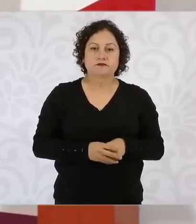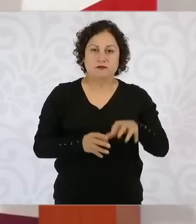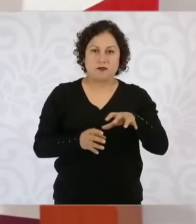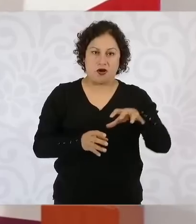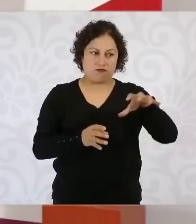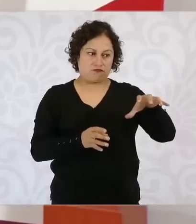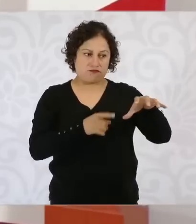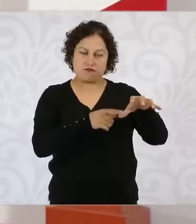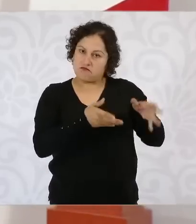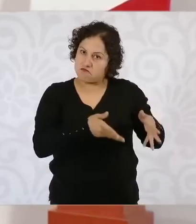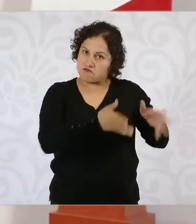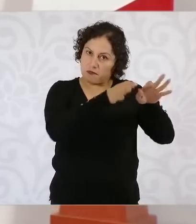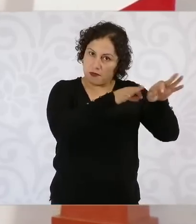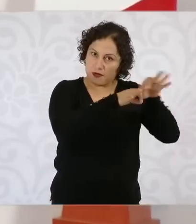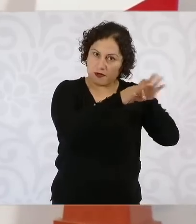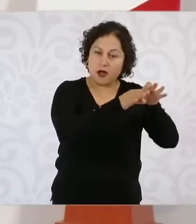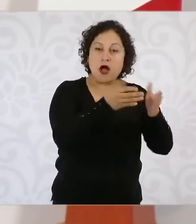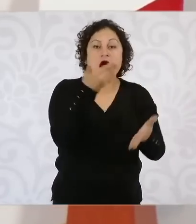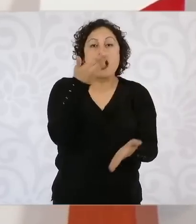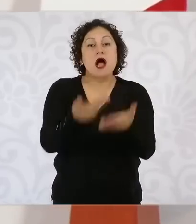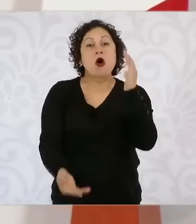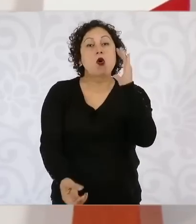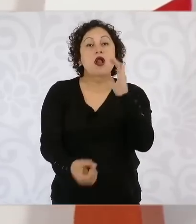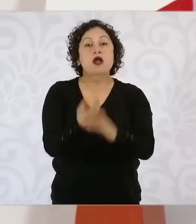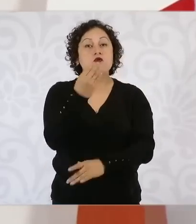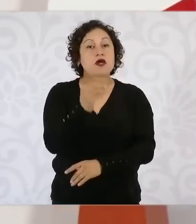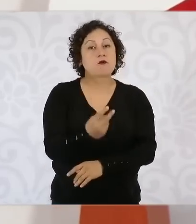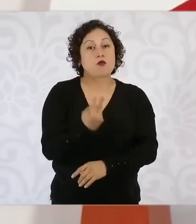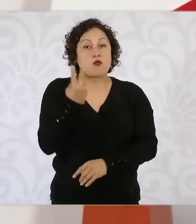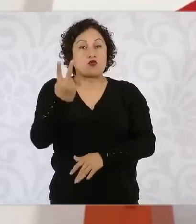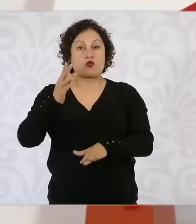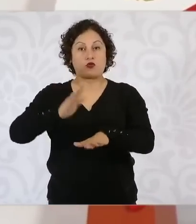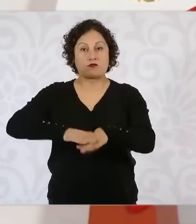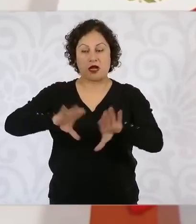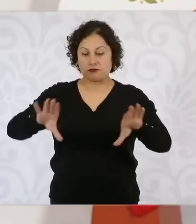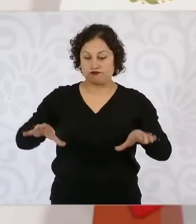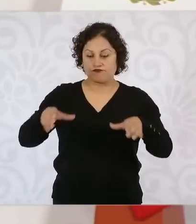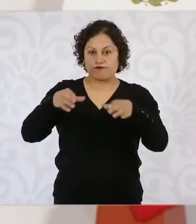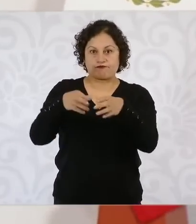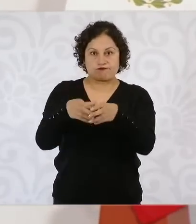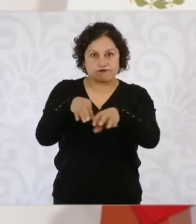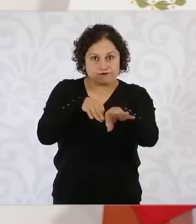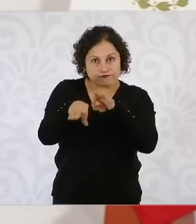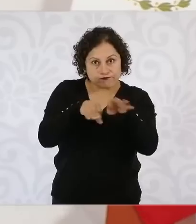de trabajo de alto nivel uno sobre el tema de seguridad y el otro sobre el tema de comercio